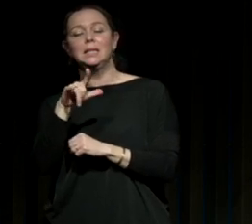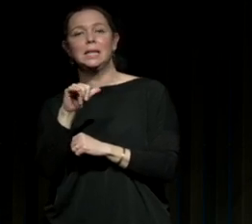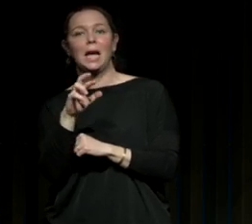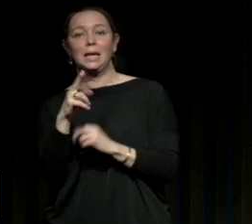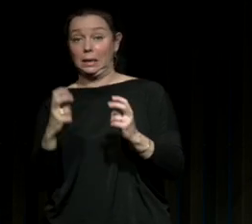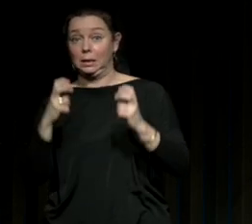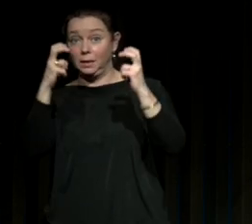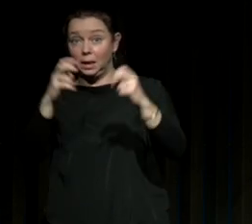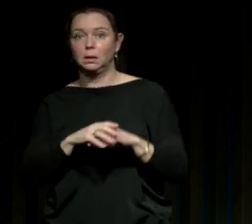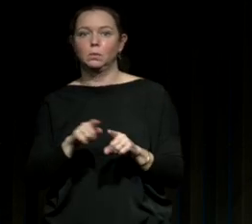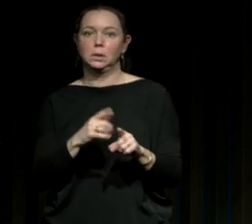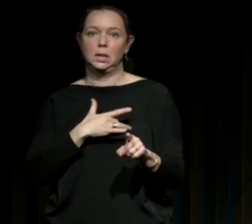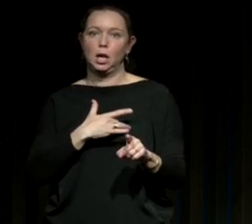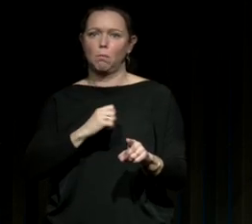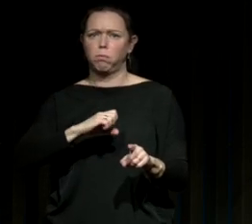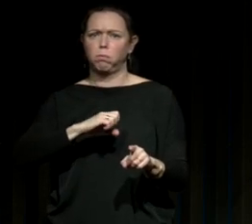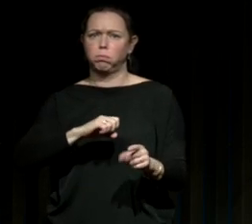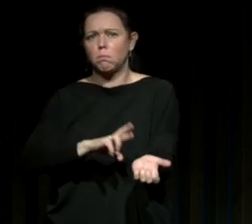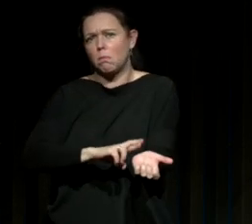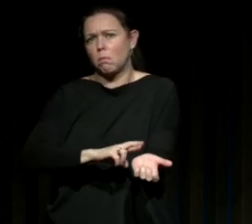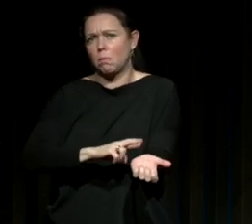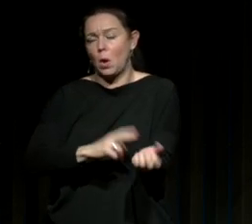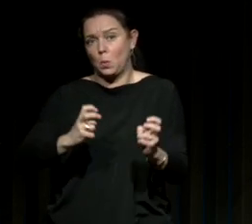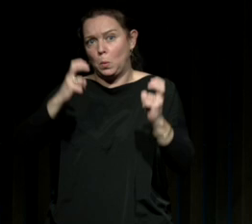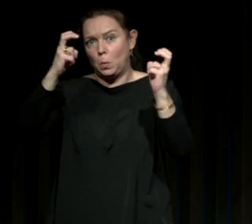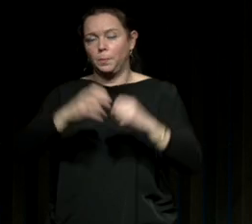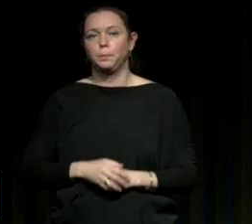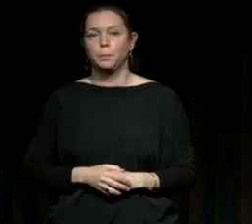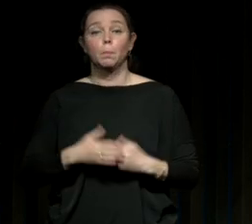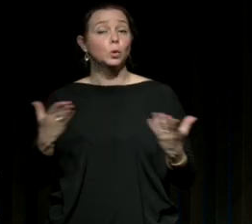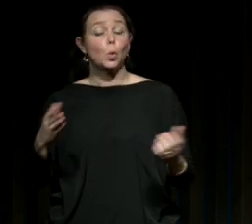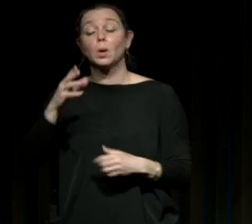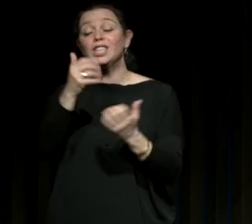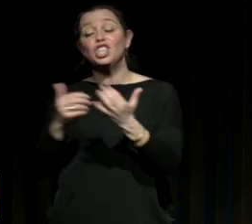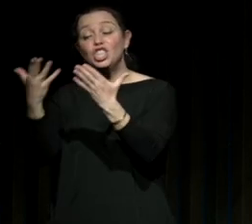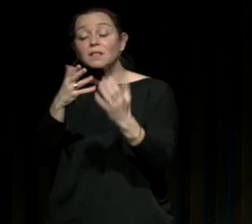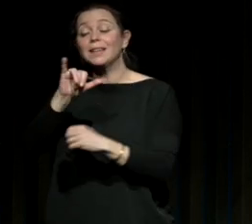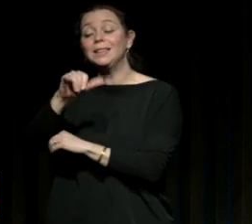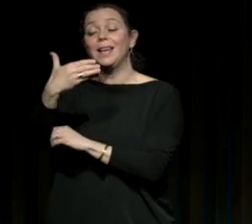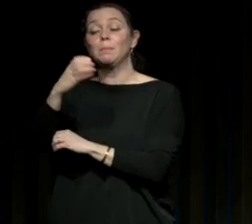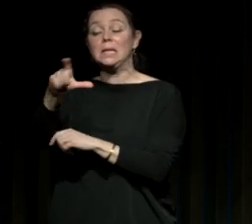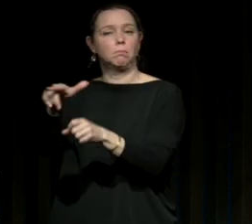également élevé donc lhi mcc pas suffisant on a besoin aussi probablement du tour de taille pour